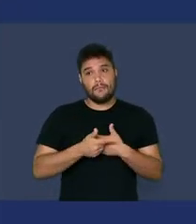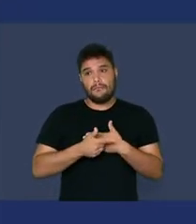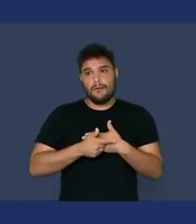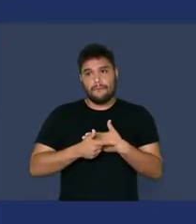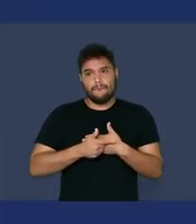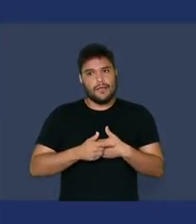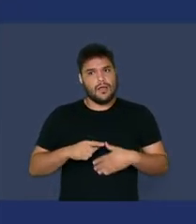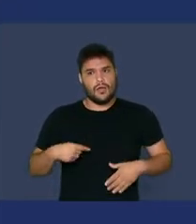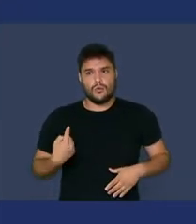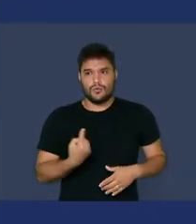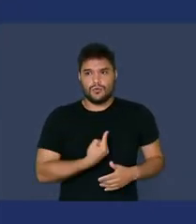TINHA QUE SER FEITO. É OBRIGAÇÃO NOSSA FAZER AQUILO